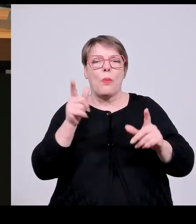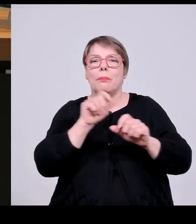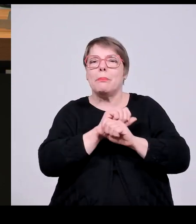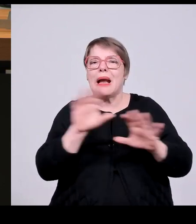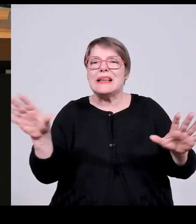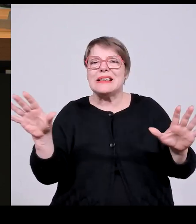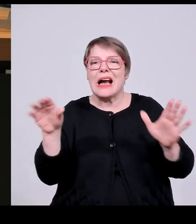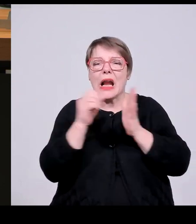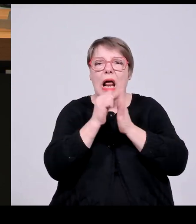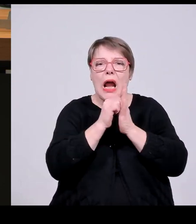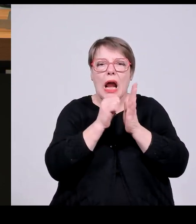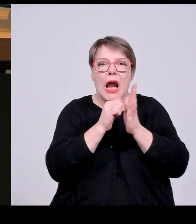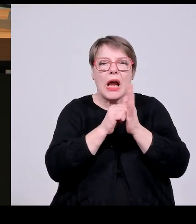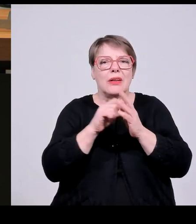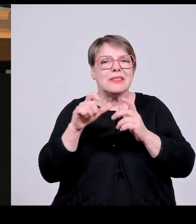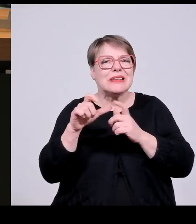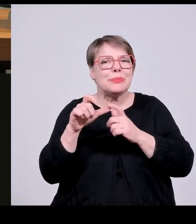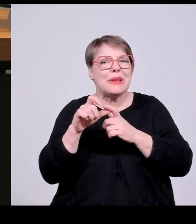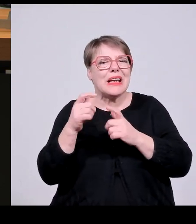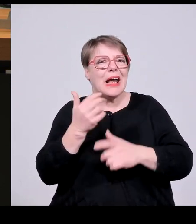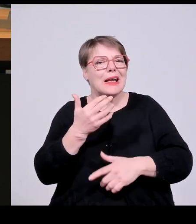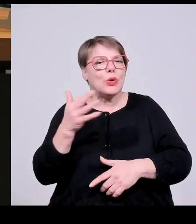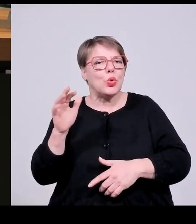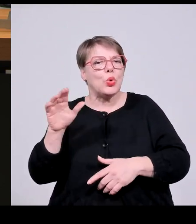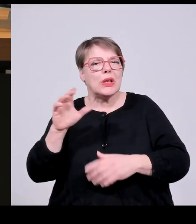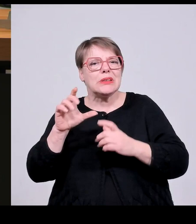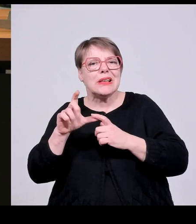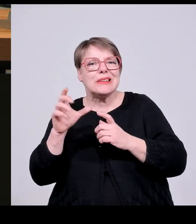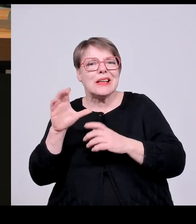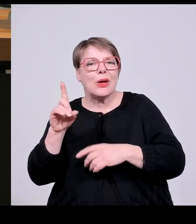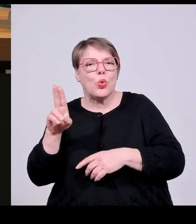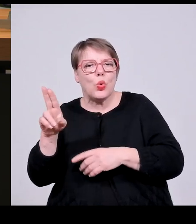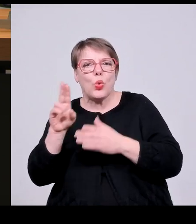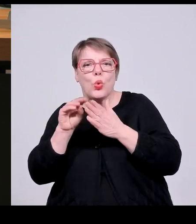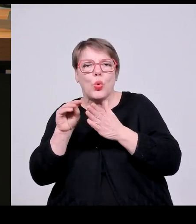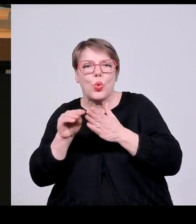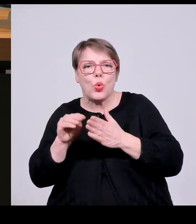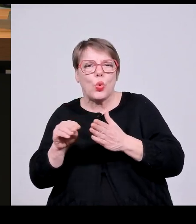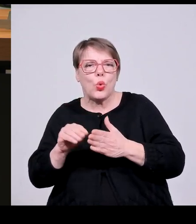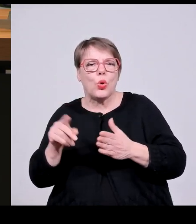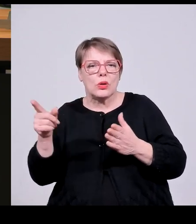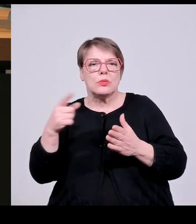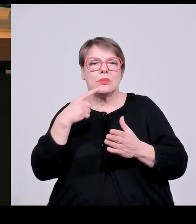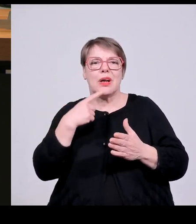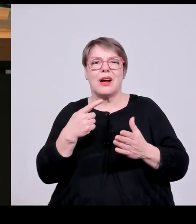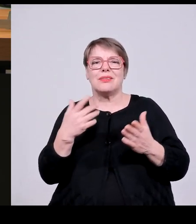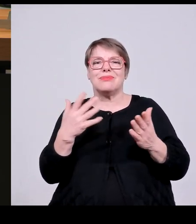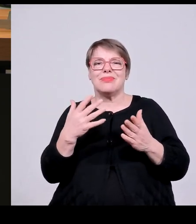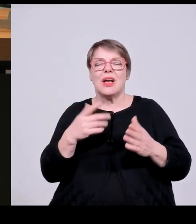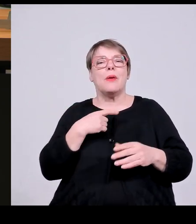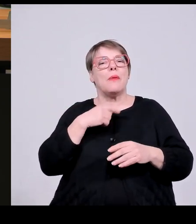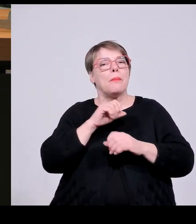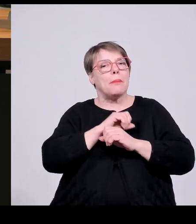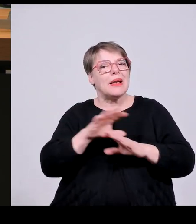wirklich umfassend zu informier. Sonst werden sie auch nicht damals auf ihren Mietmeckereien gefallen, nicht auf ihre Deutsche Wohnen Eigenen nicht